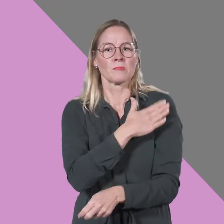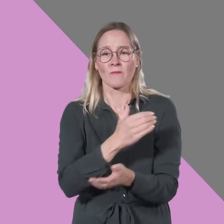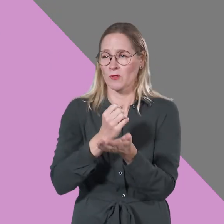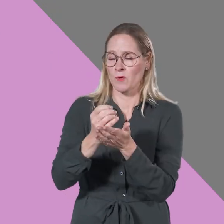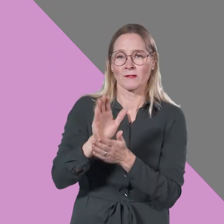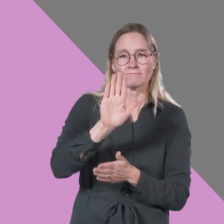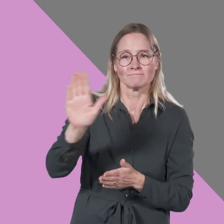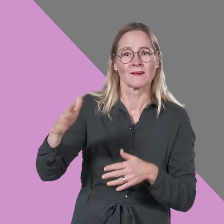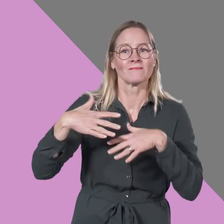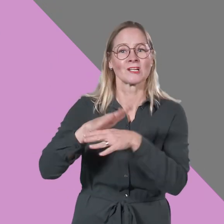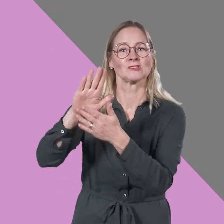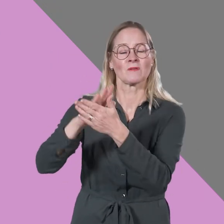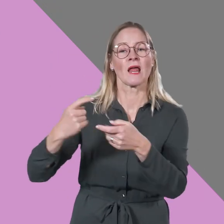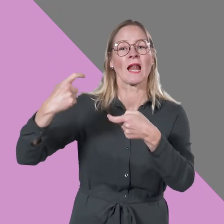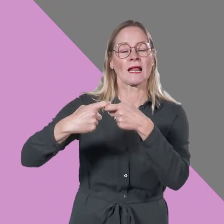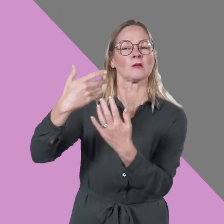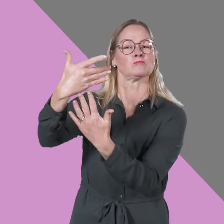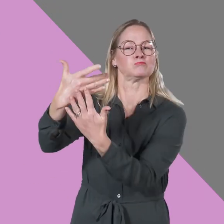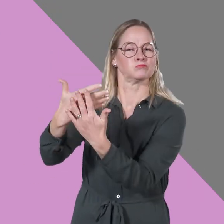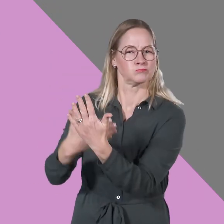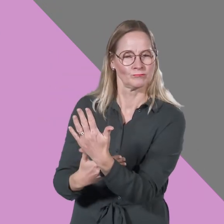ja linkit palvelun- tuottajien verkkosivuille.